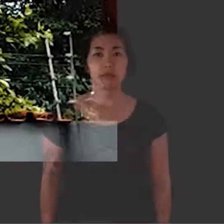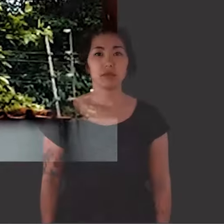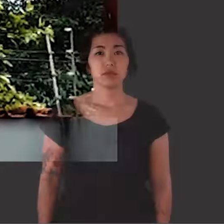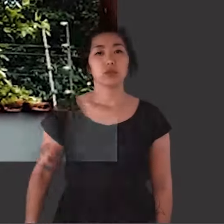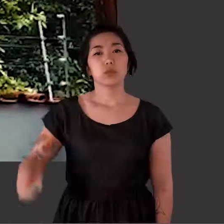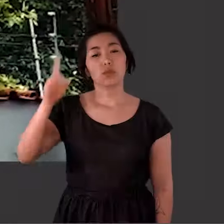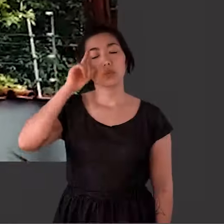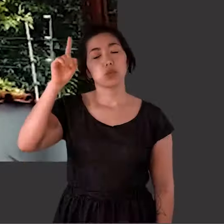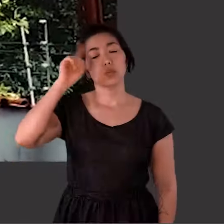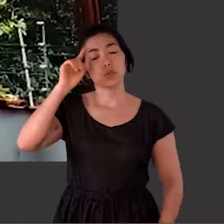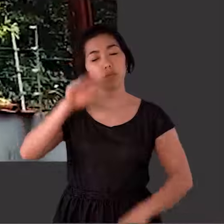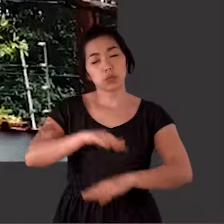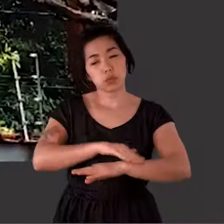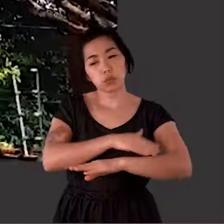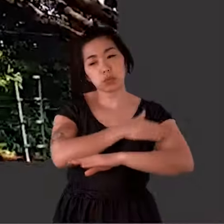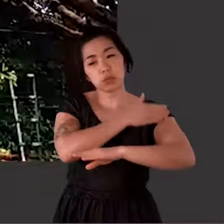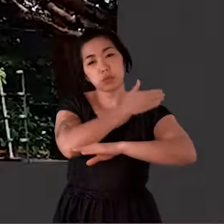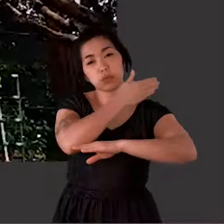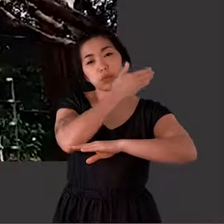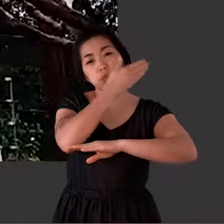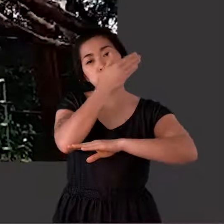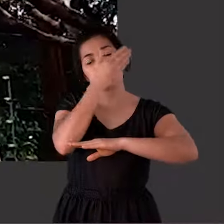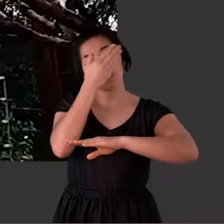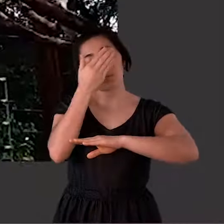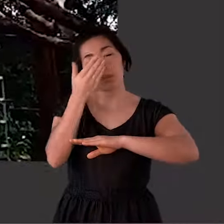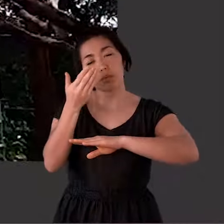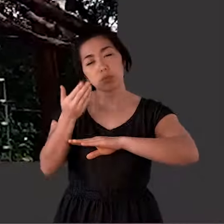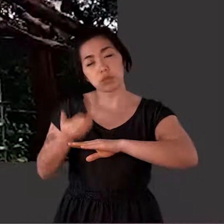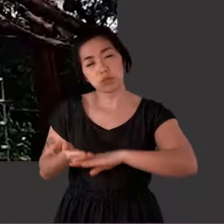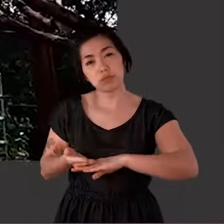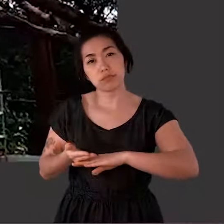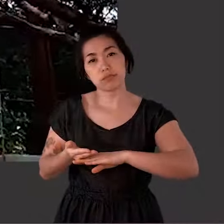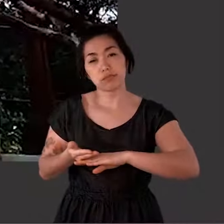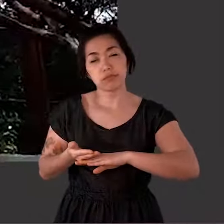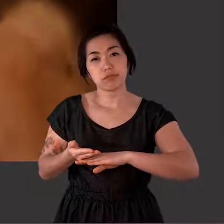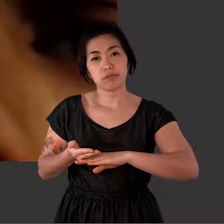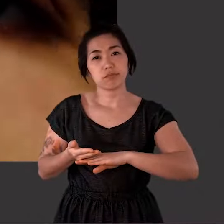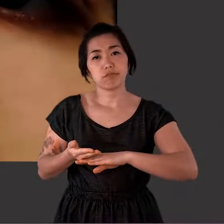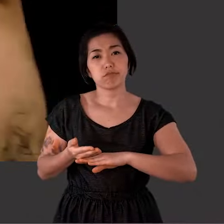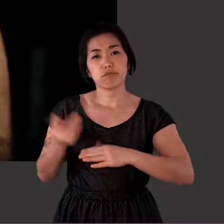Os dias passavam, passavam e passavam e nada,